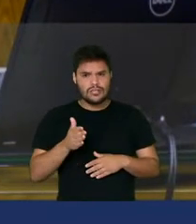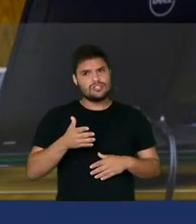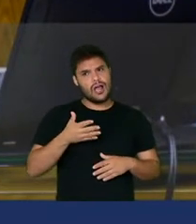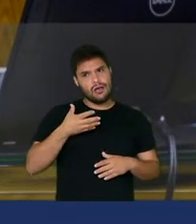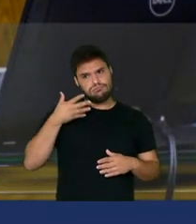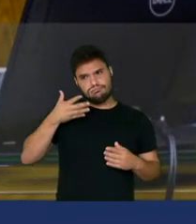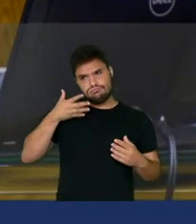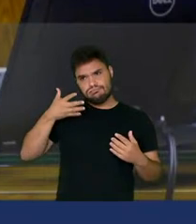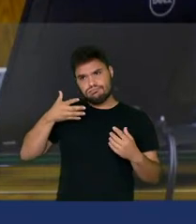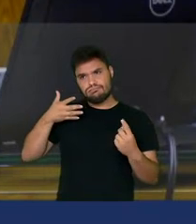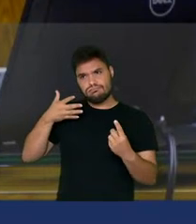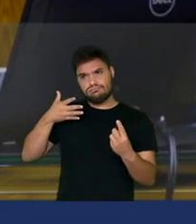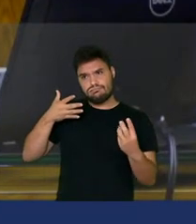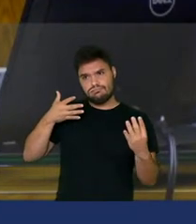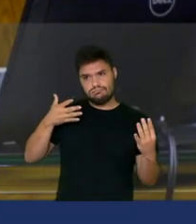TODOS QUE ESTÃO INSCRITOS A